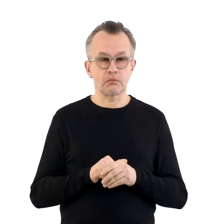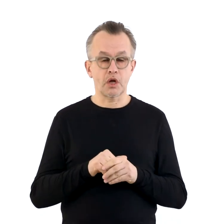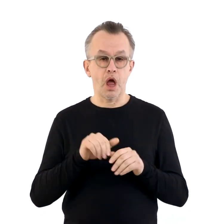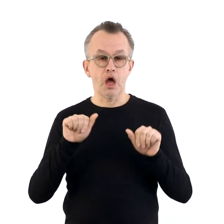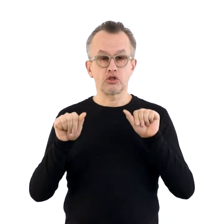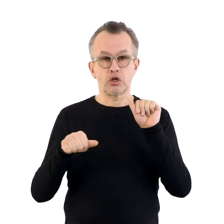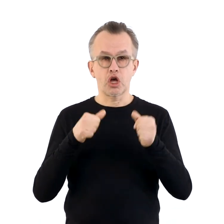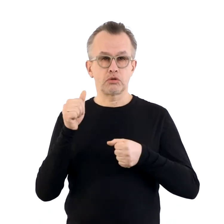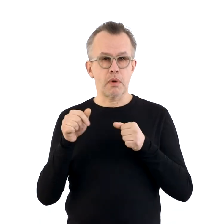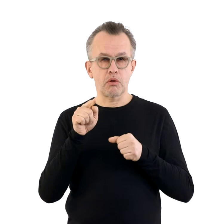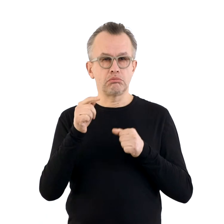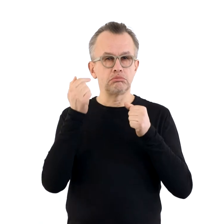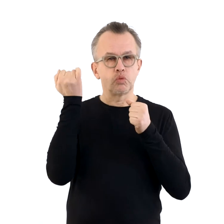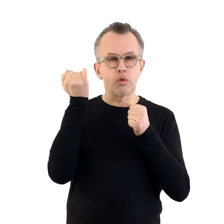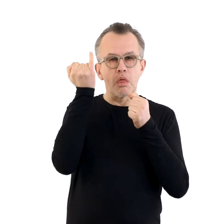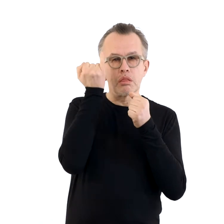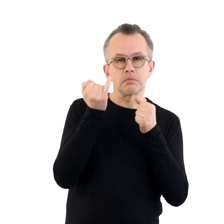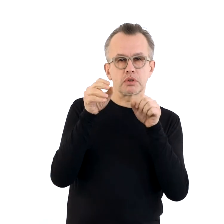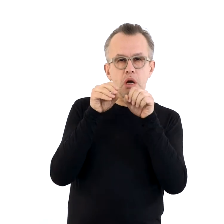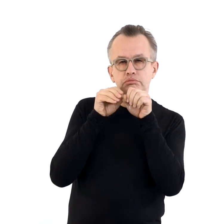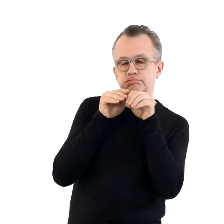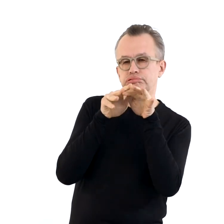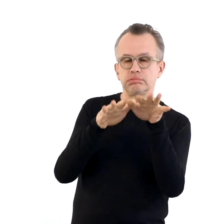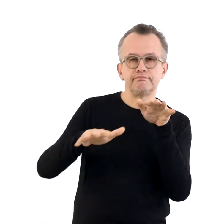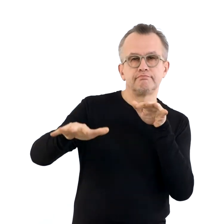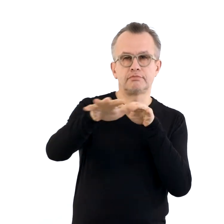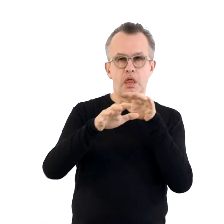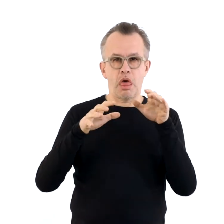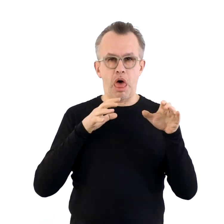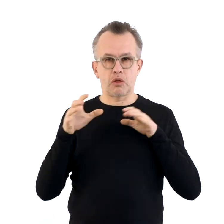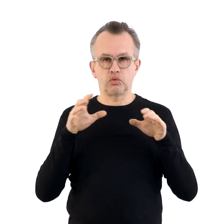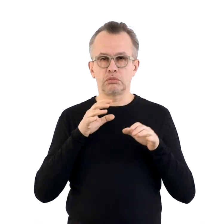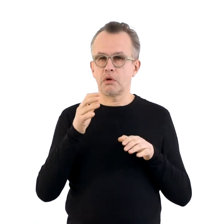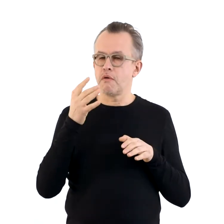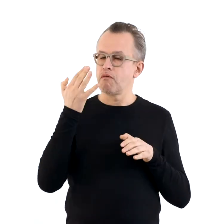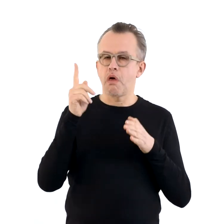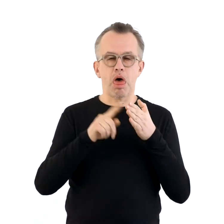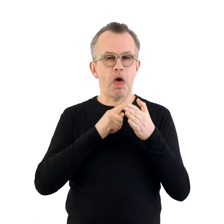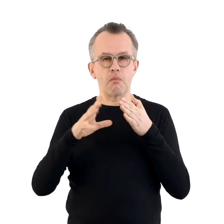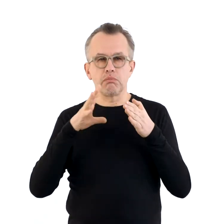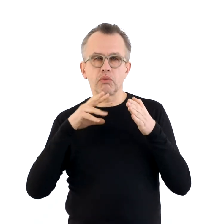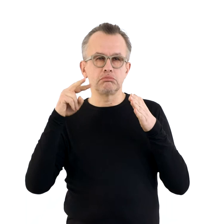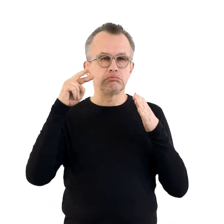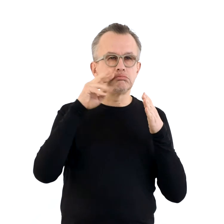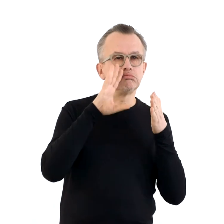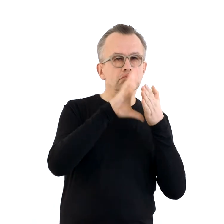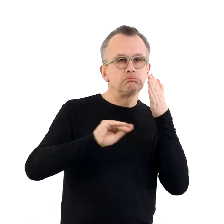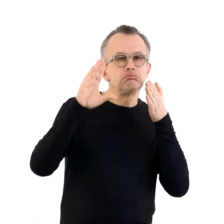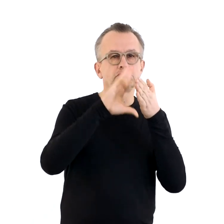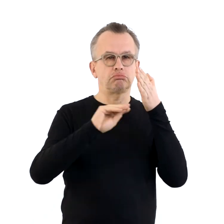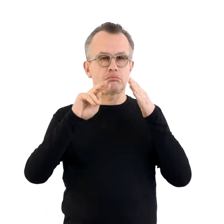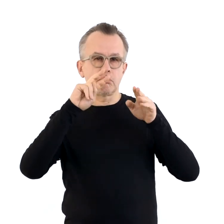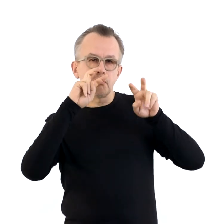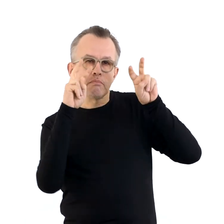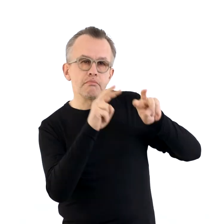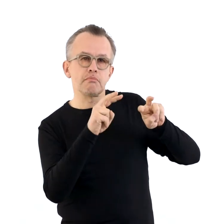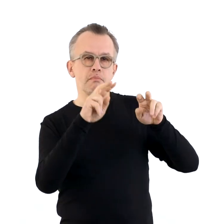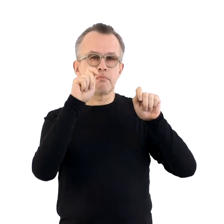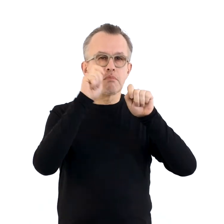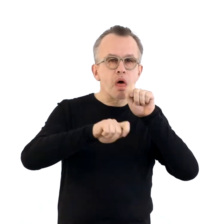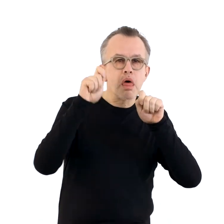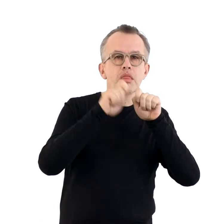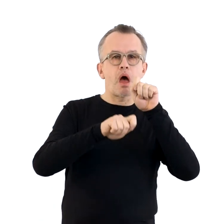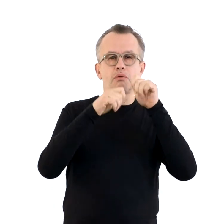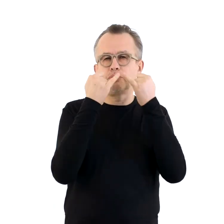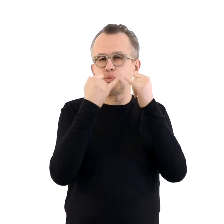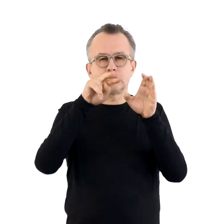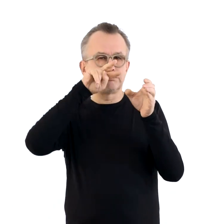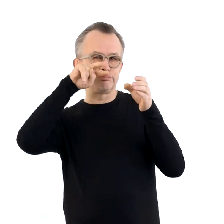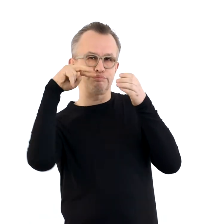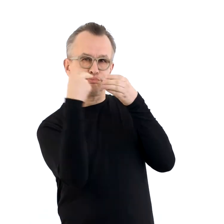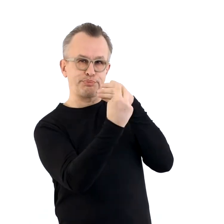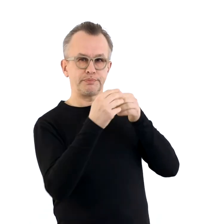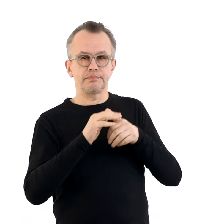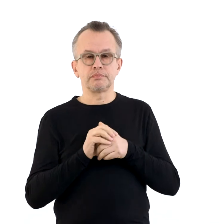Rzeźba ta była wielokrotnie przedmiotem studiów i inspiracji innych twórców.